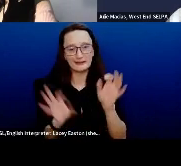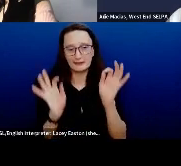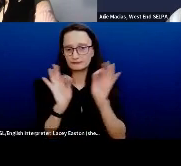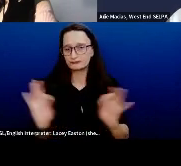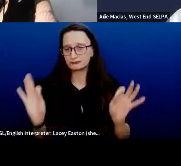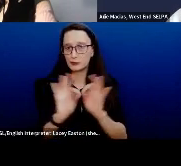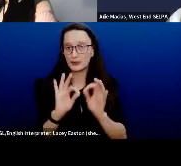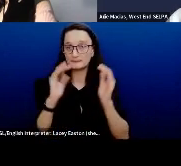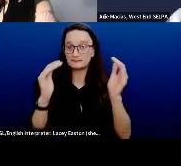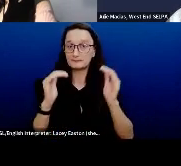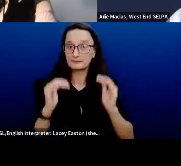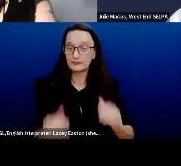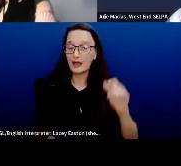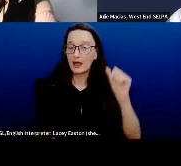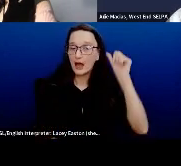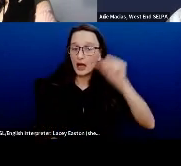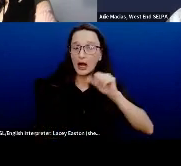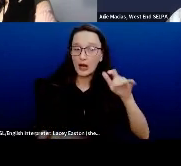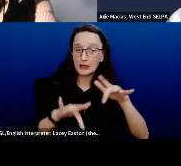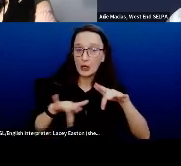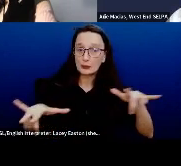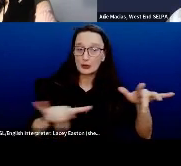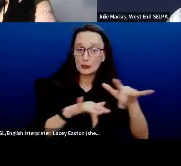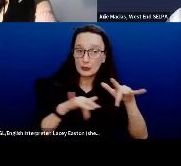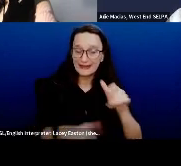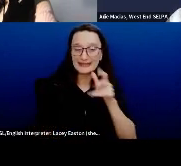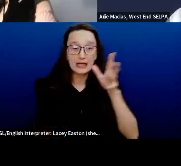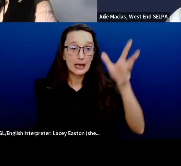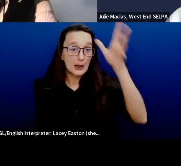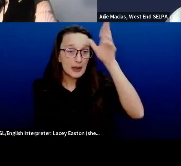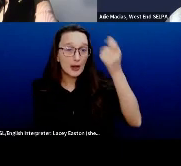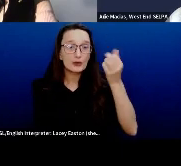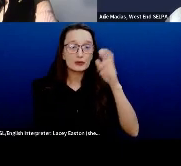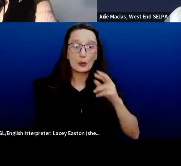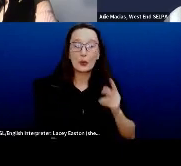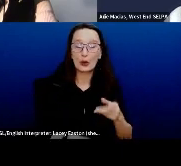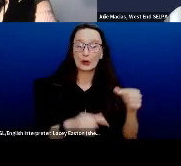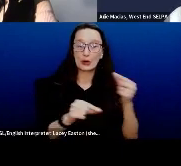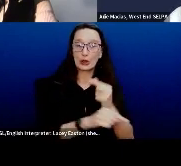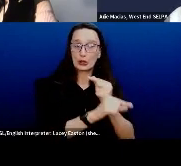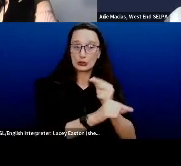padre o tutor puede grabar electrónicamente las reuniones del equipo de IEP con notificación proporcionada al